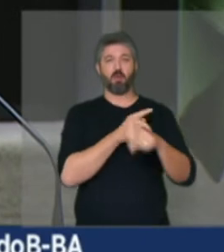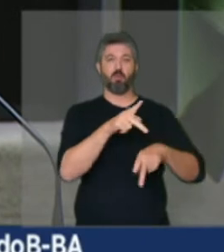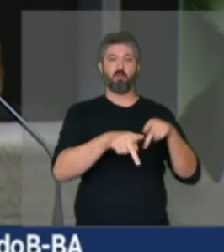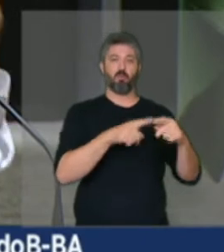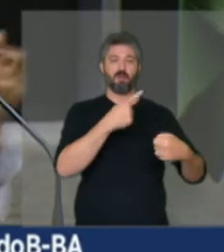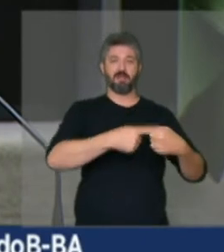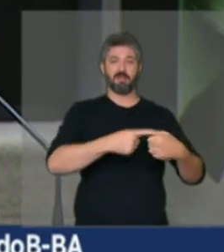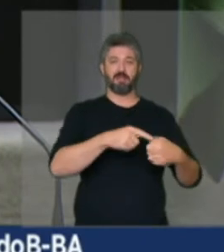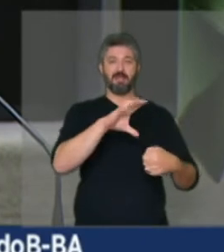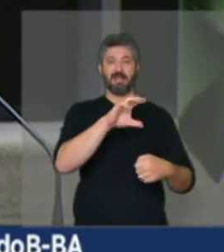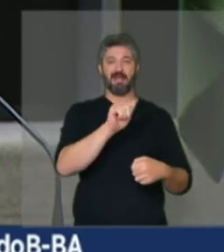DE CAETANOS, PARA O PREFEITO PAULO DE REIS E ACIMA DE TUDO